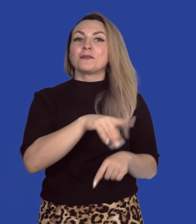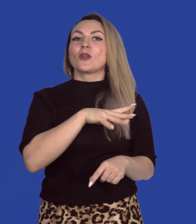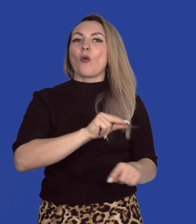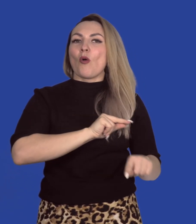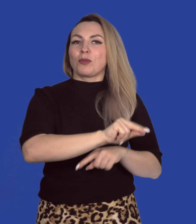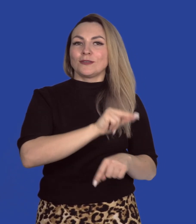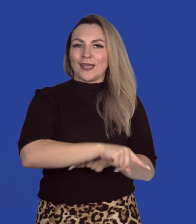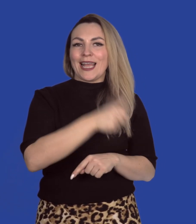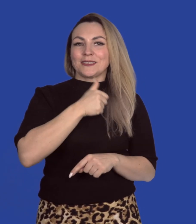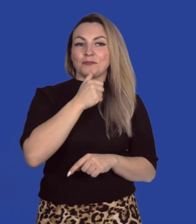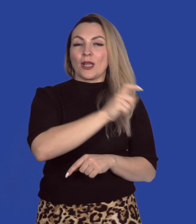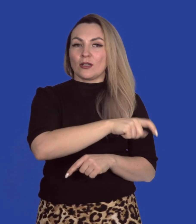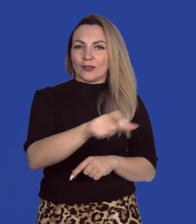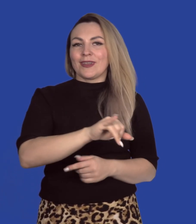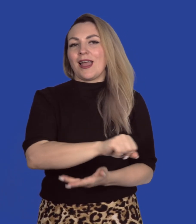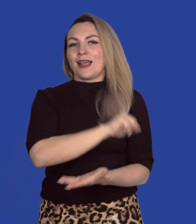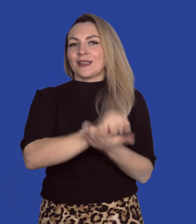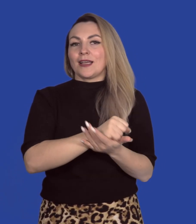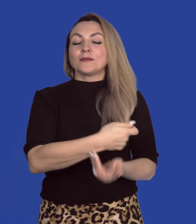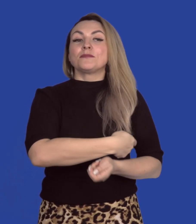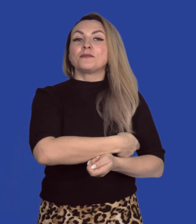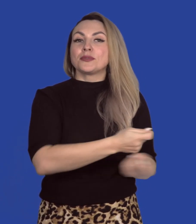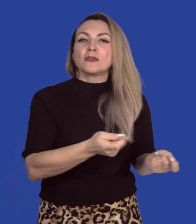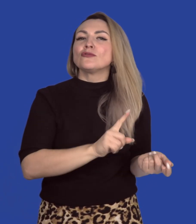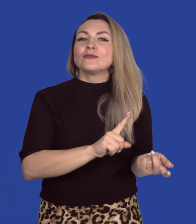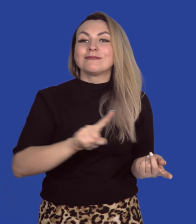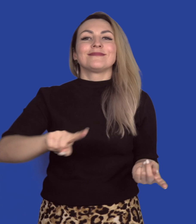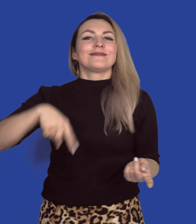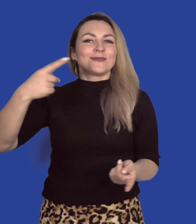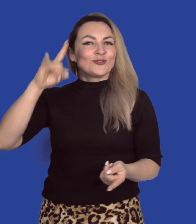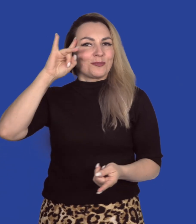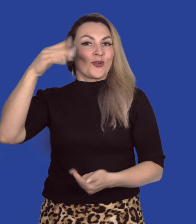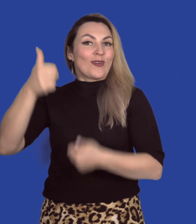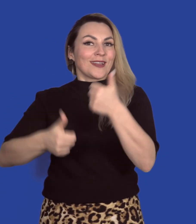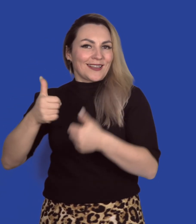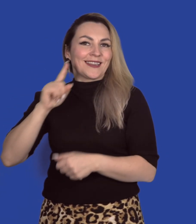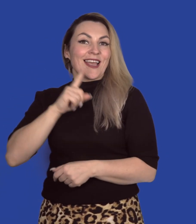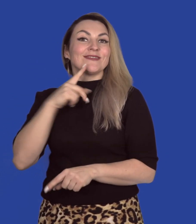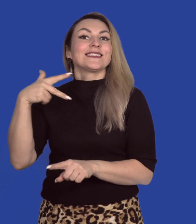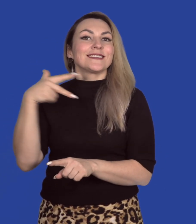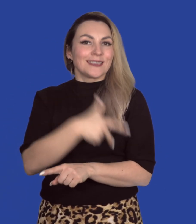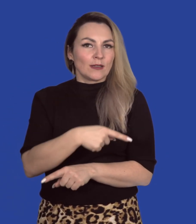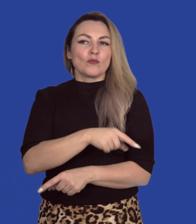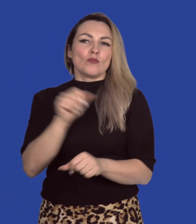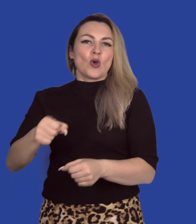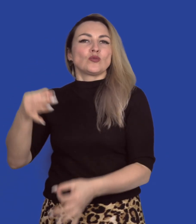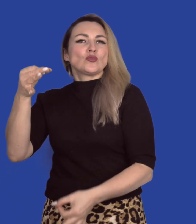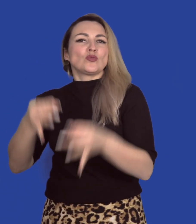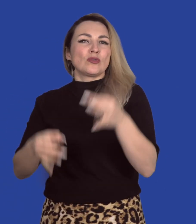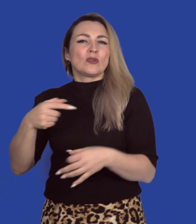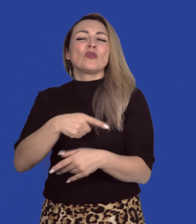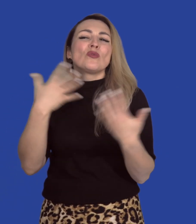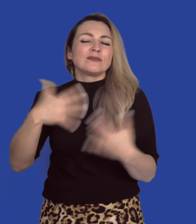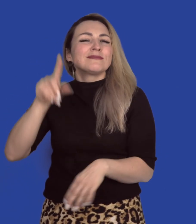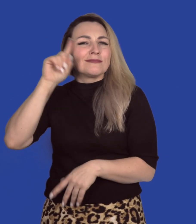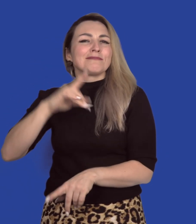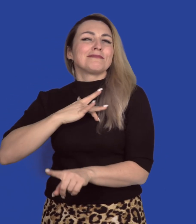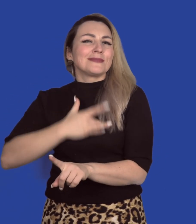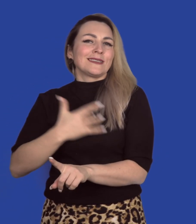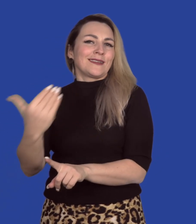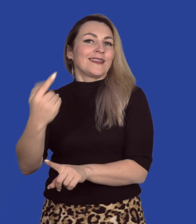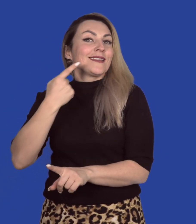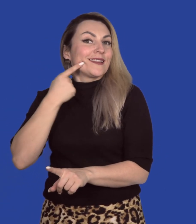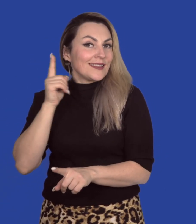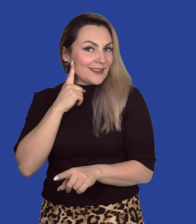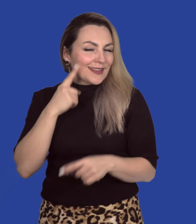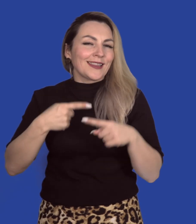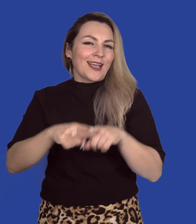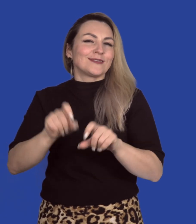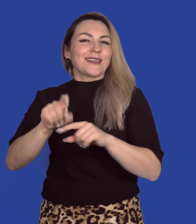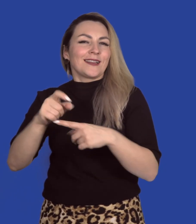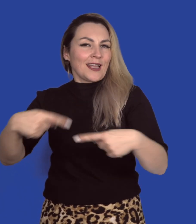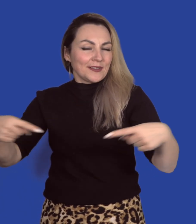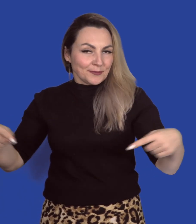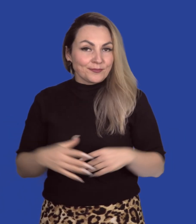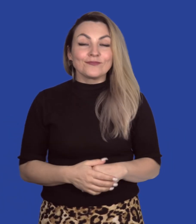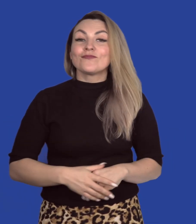на которой обучили и аттестовали будущих экспертов Чемпионатов DeafSkills.